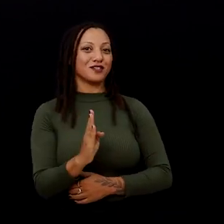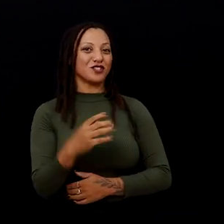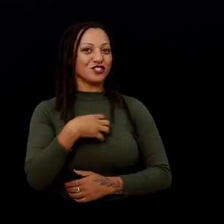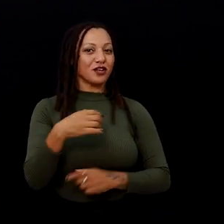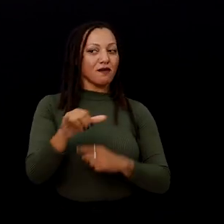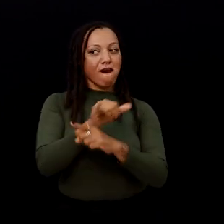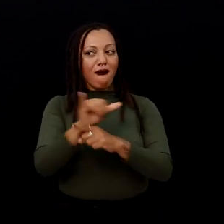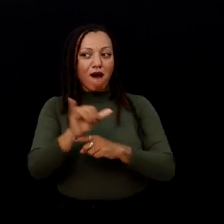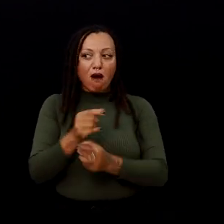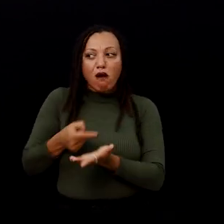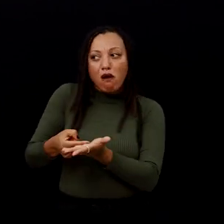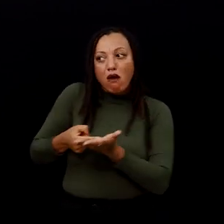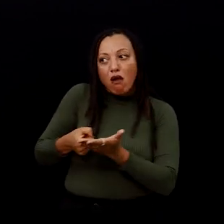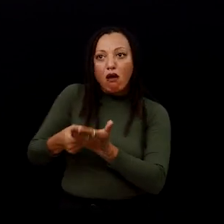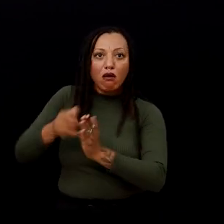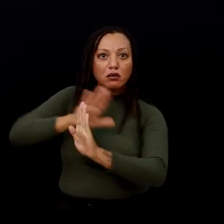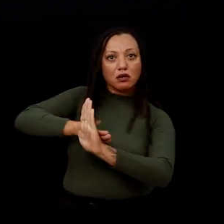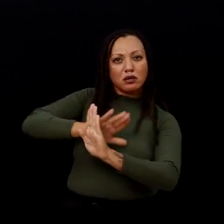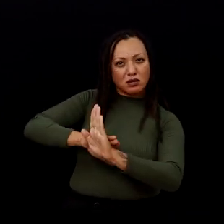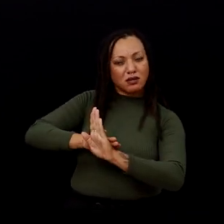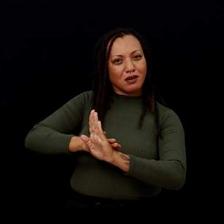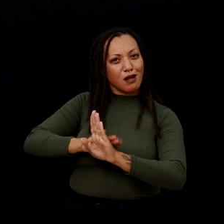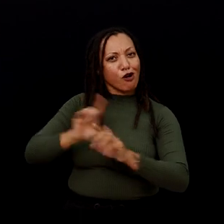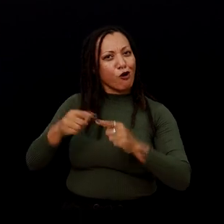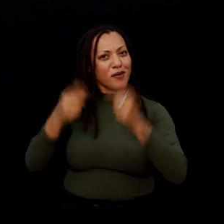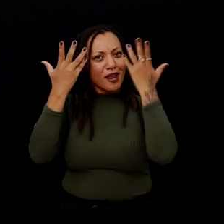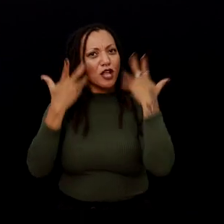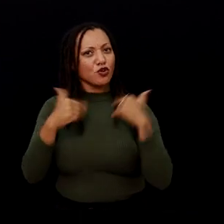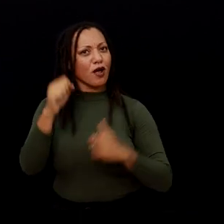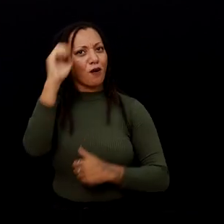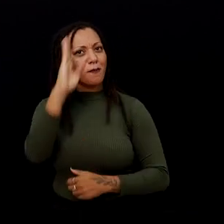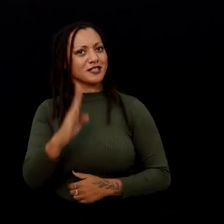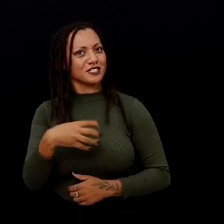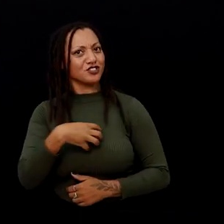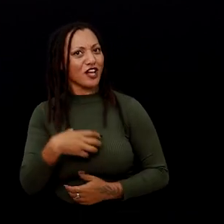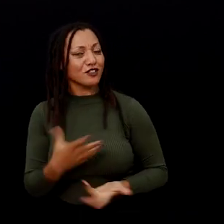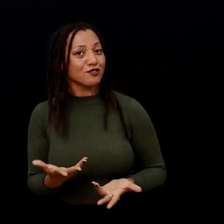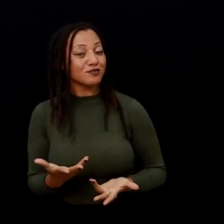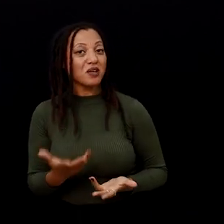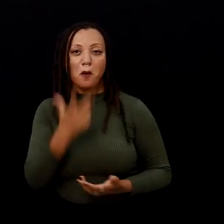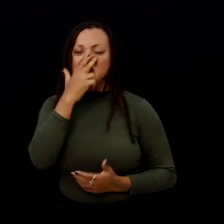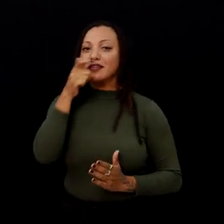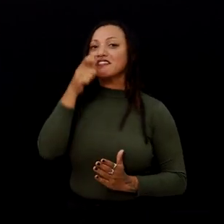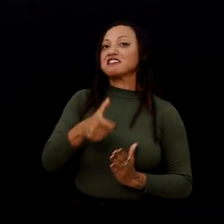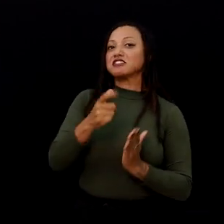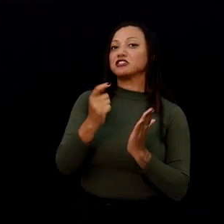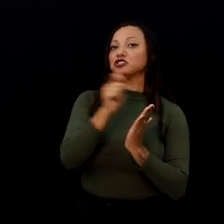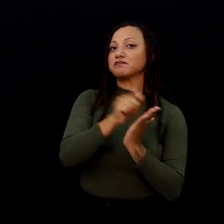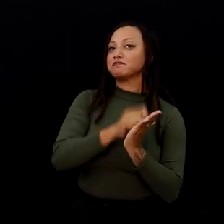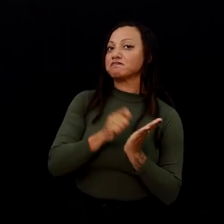O Brasil se fez naqueles arranjos? Será que é da nossa natureza dar um jeitinho brasileiro? Eu achei bem interessante.